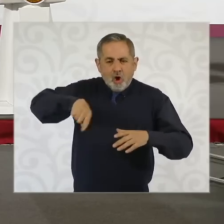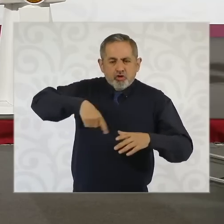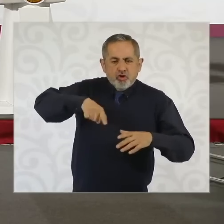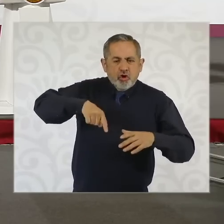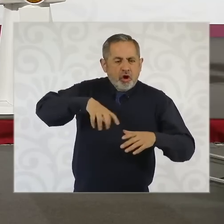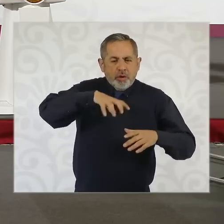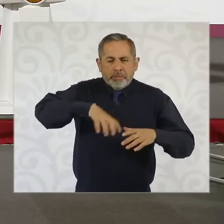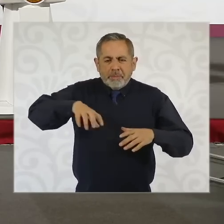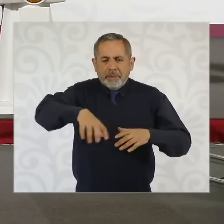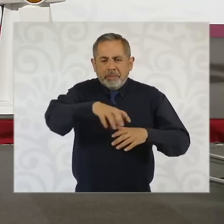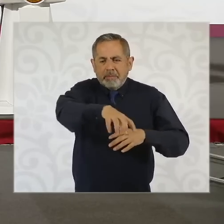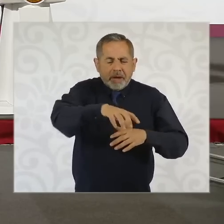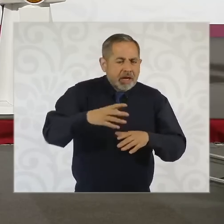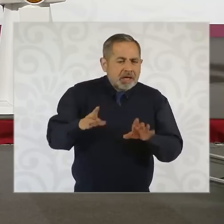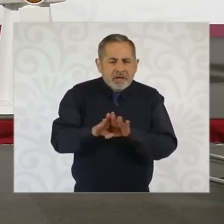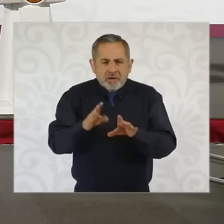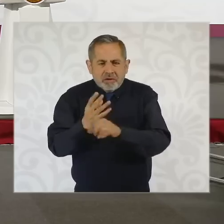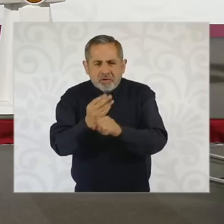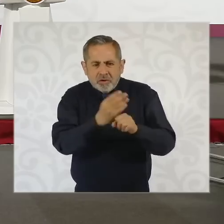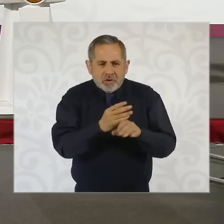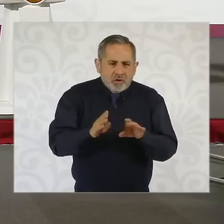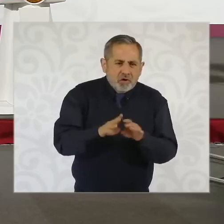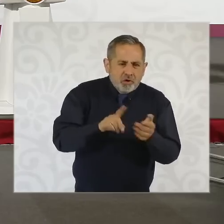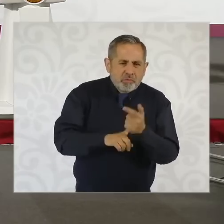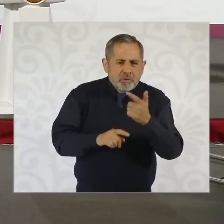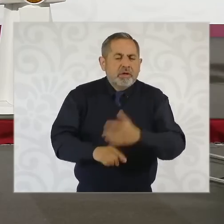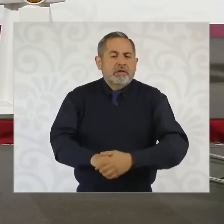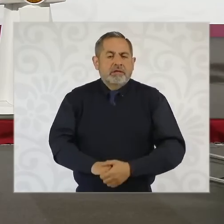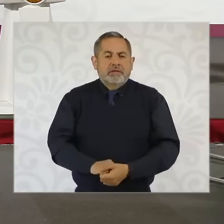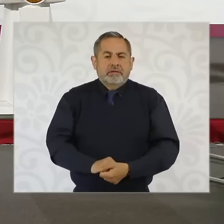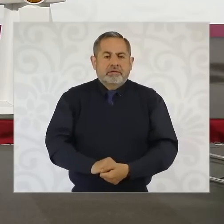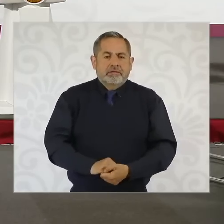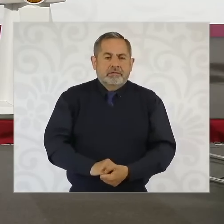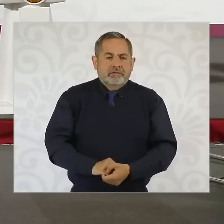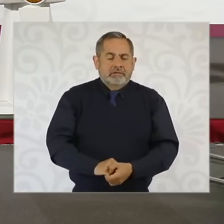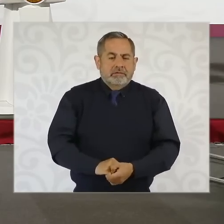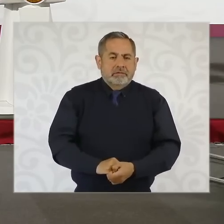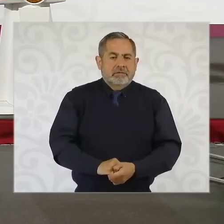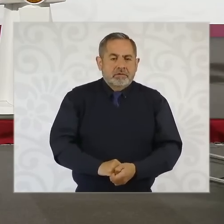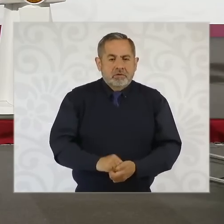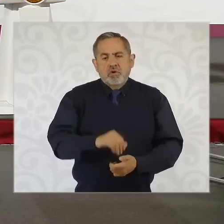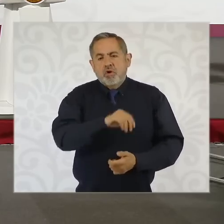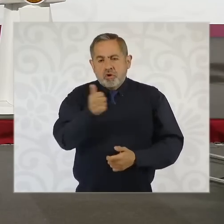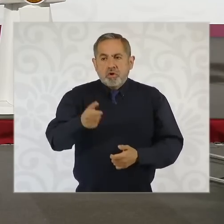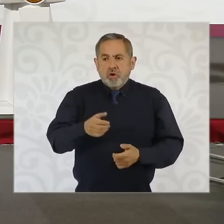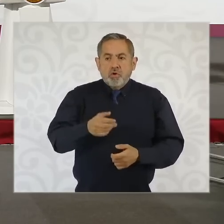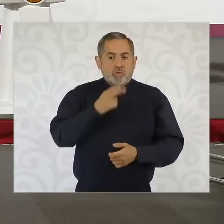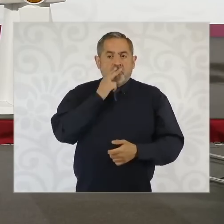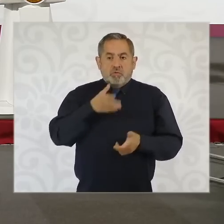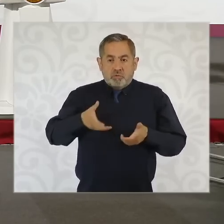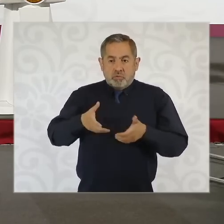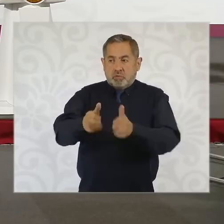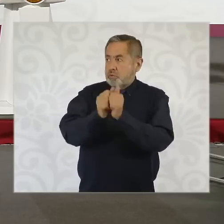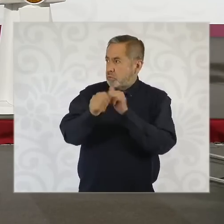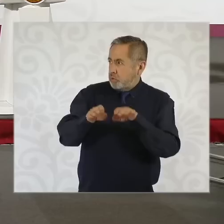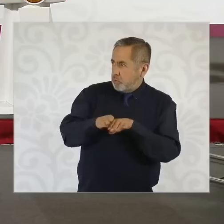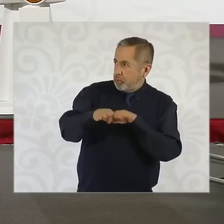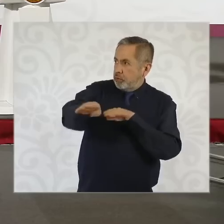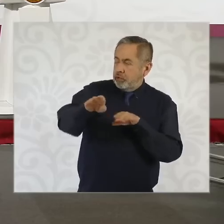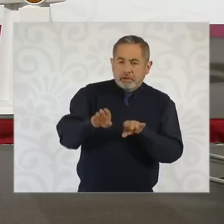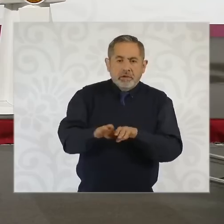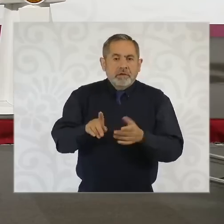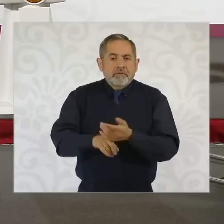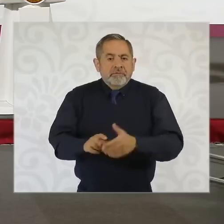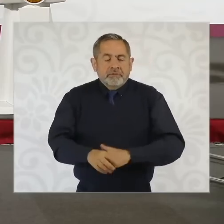adelante con la siguiente en cuanto al programa de conservación de carreteras la siguiente traemos en